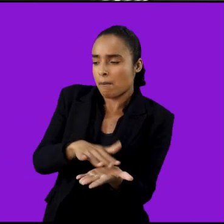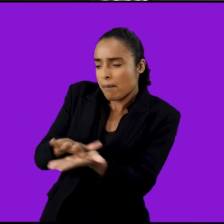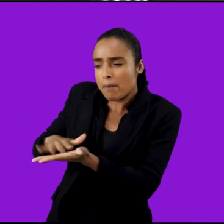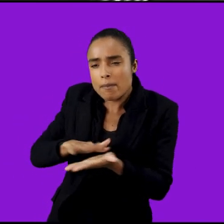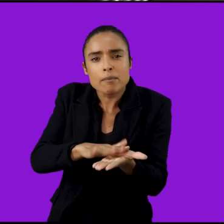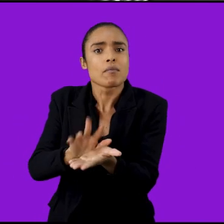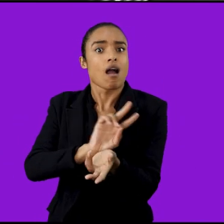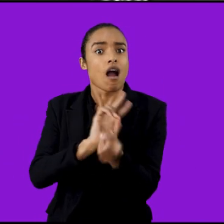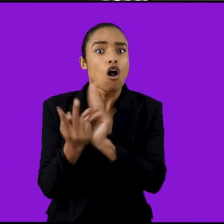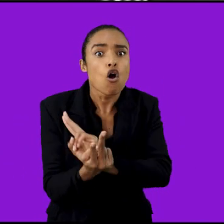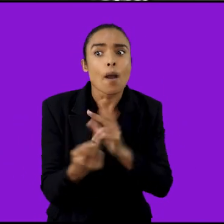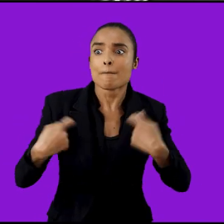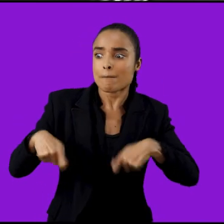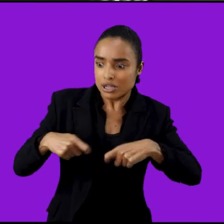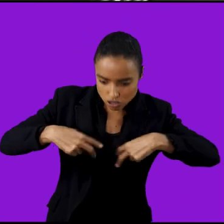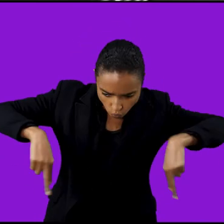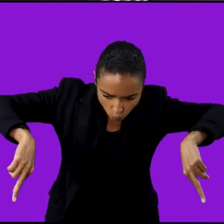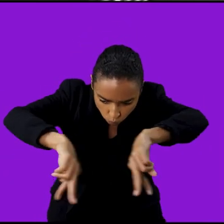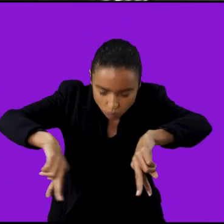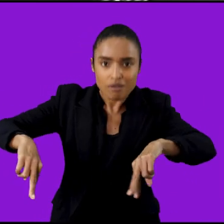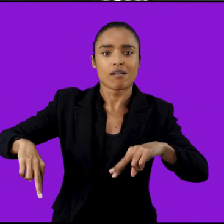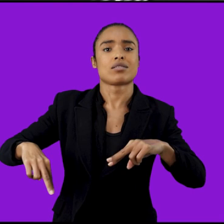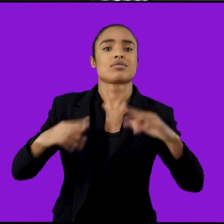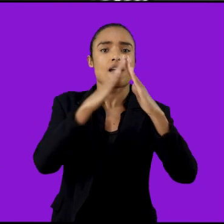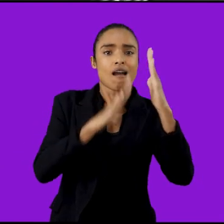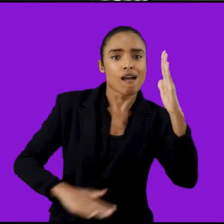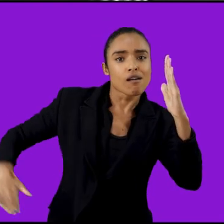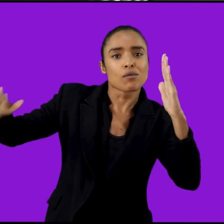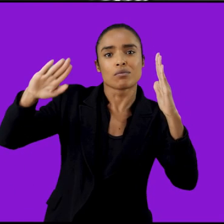né? Os terreiros de Candomblé? Se não fosse por comunidade, entendeu?